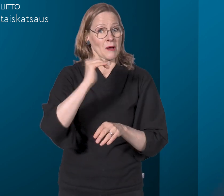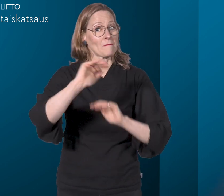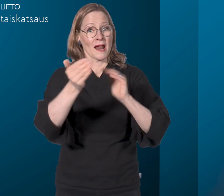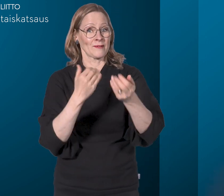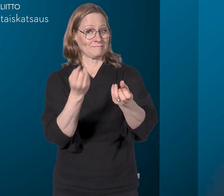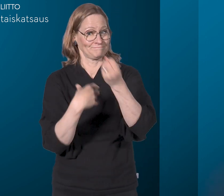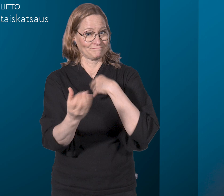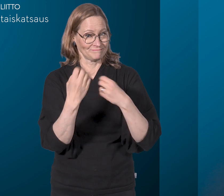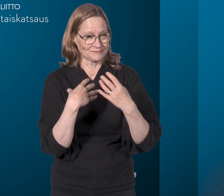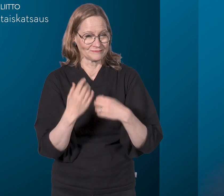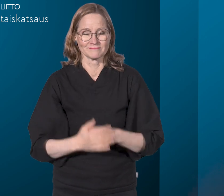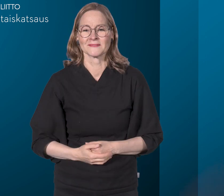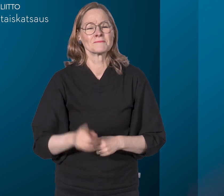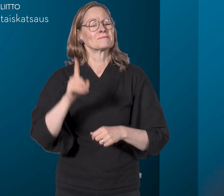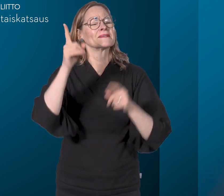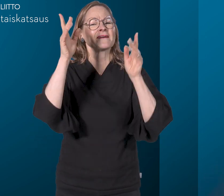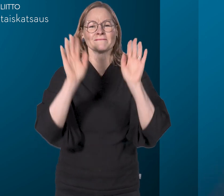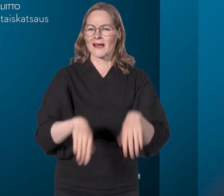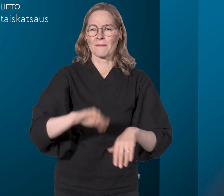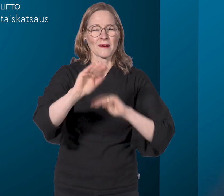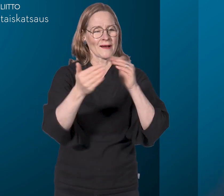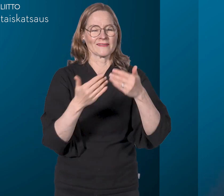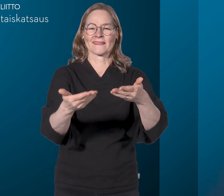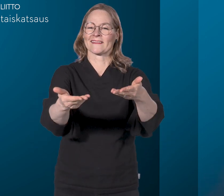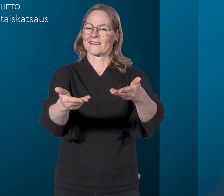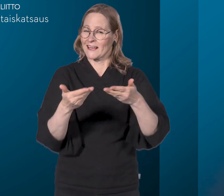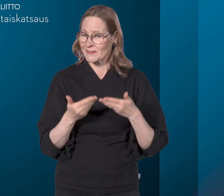vaikka olisitkin missannut suoran lähetyksen. Kaikenlainen palaute on tervetullutta, -